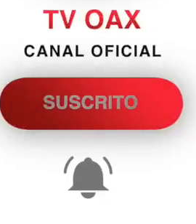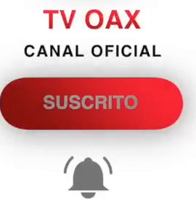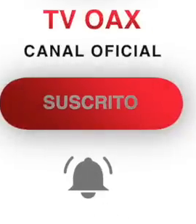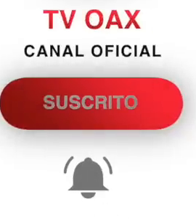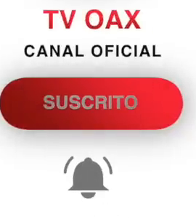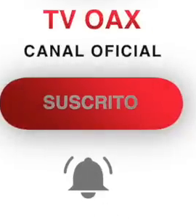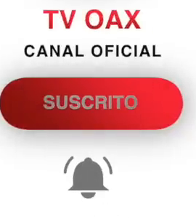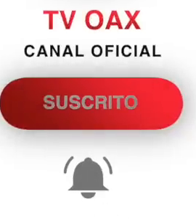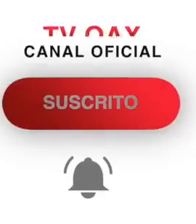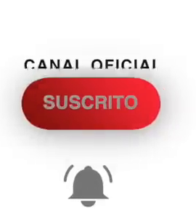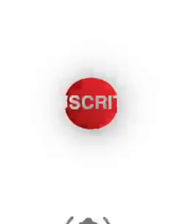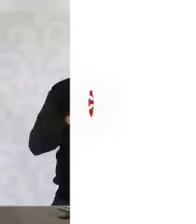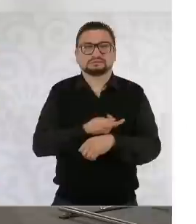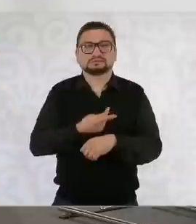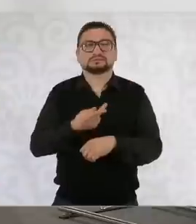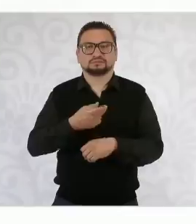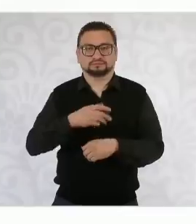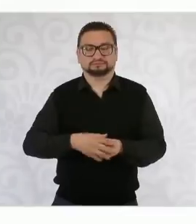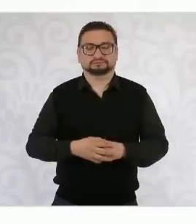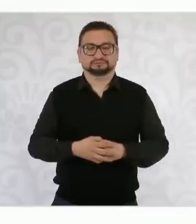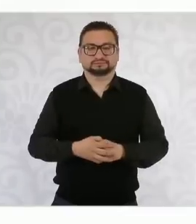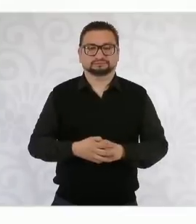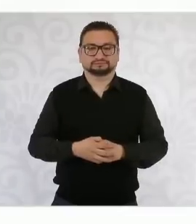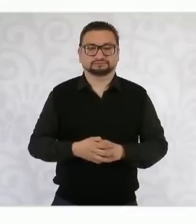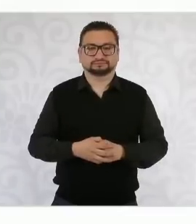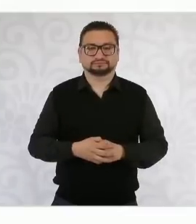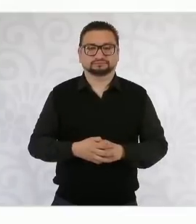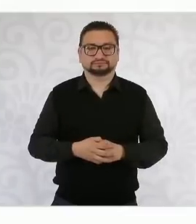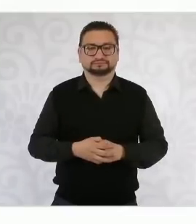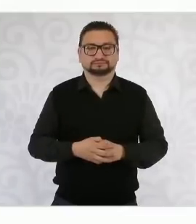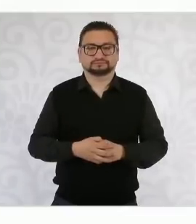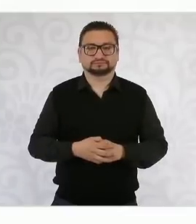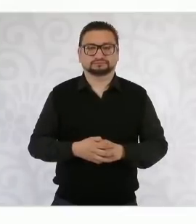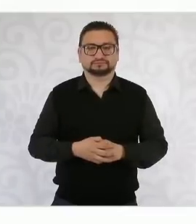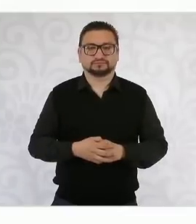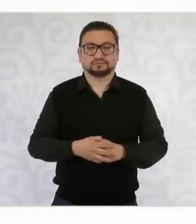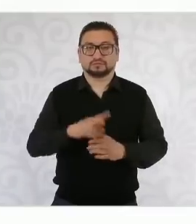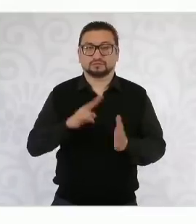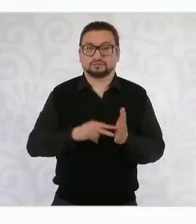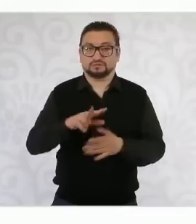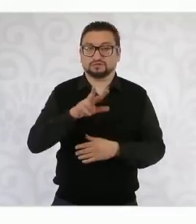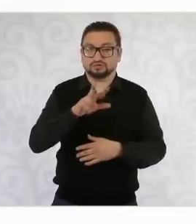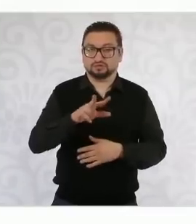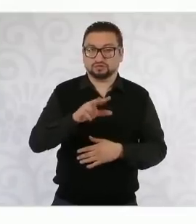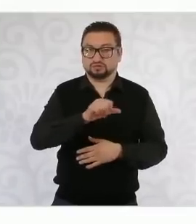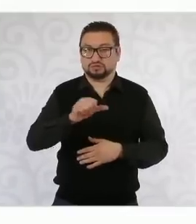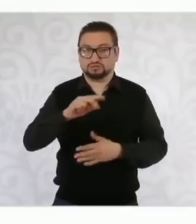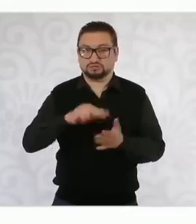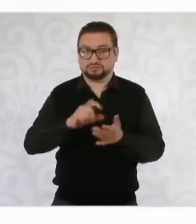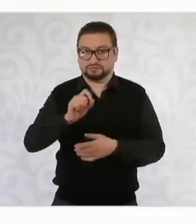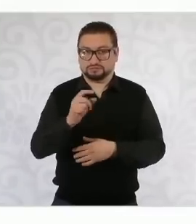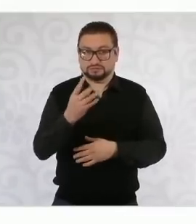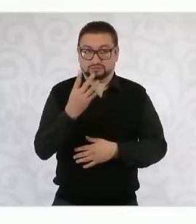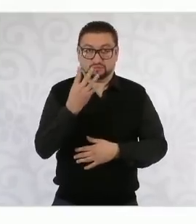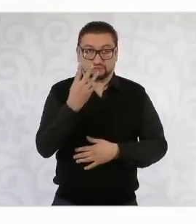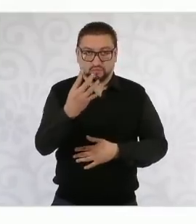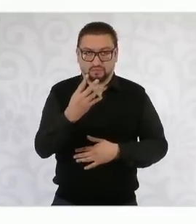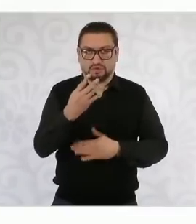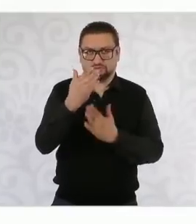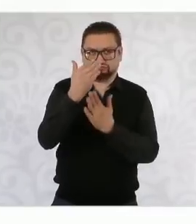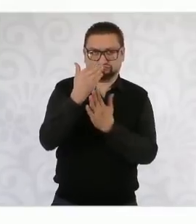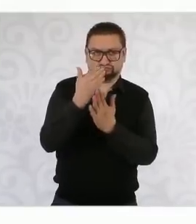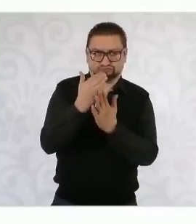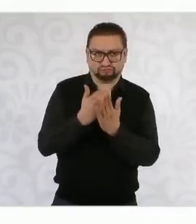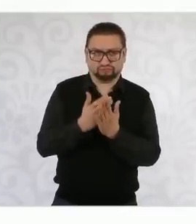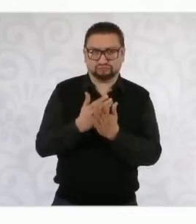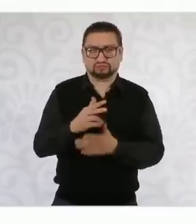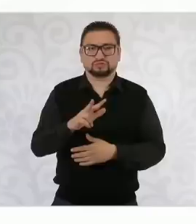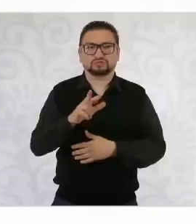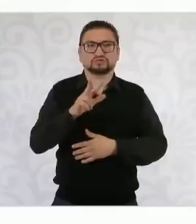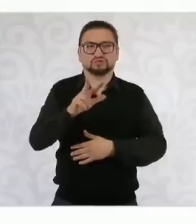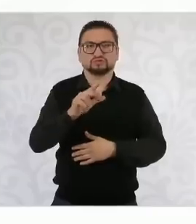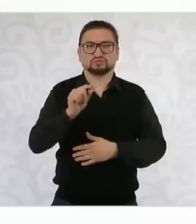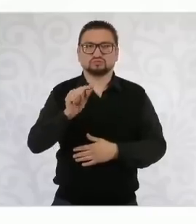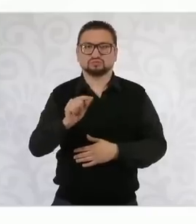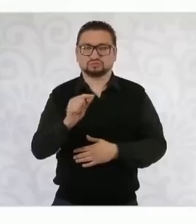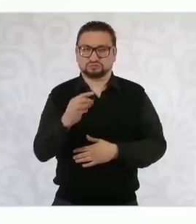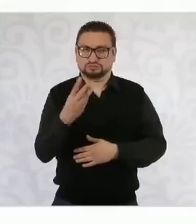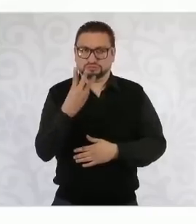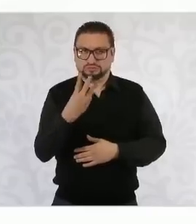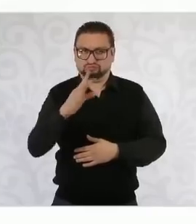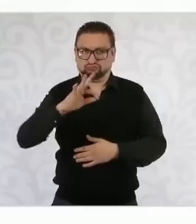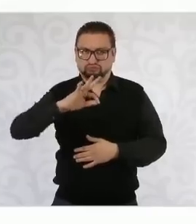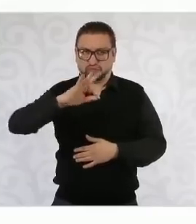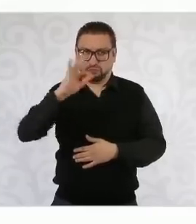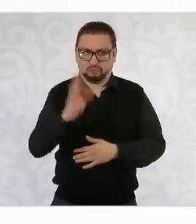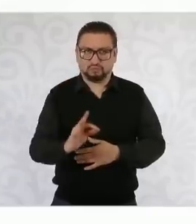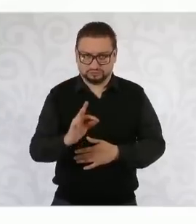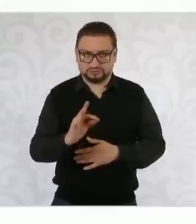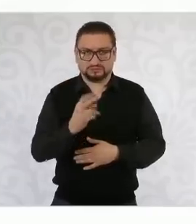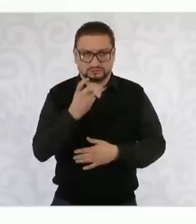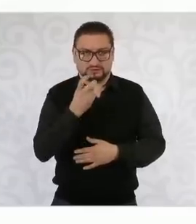doloso informamos que entre 2018 y 2024 se tuvo una disminución de 18.3 por en este delito como